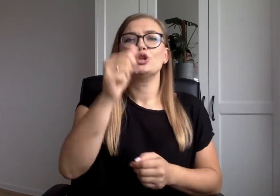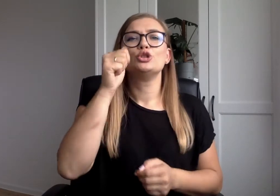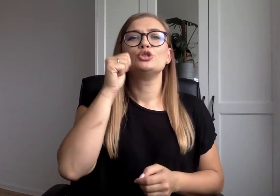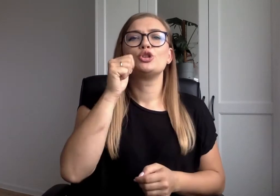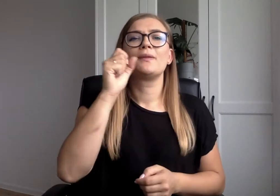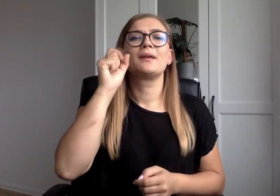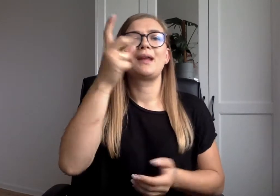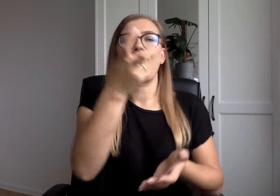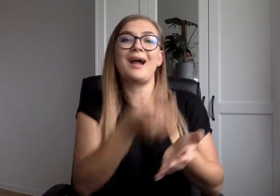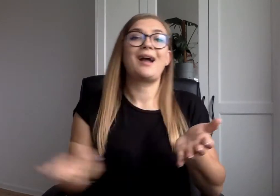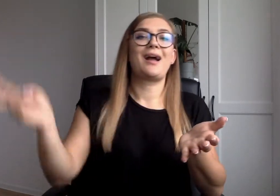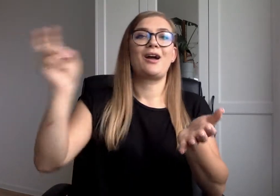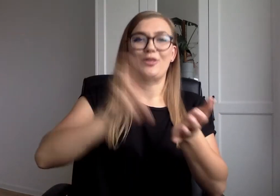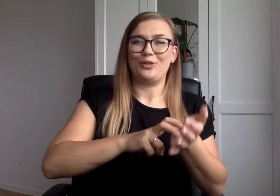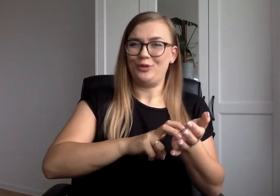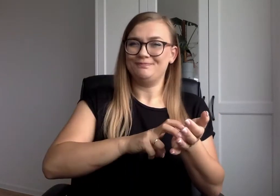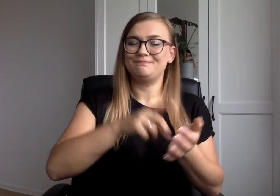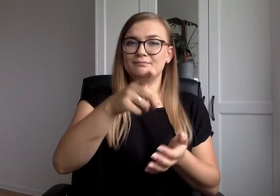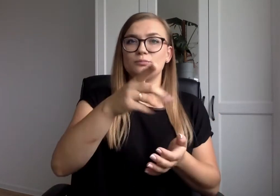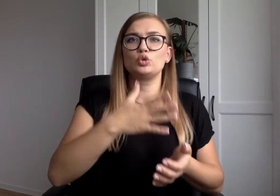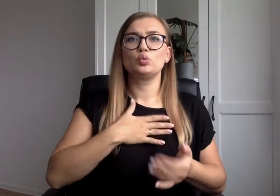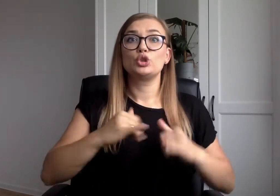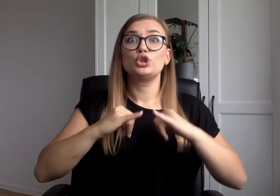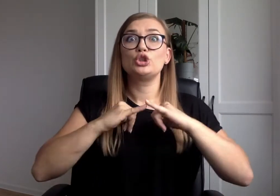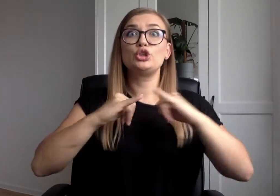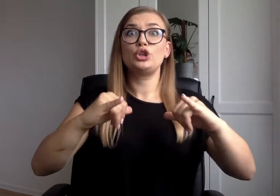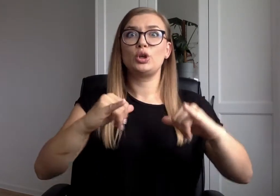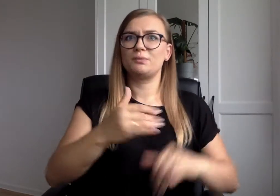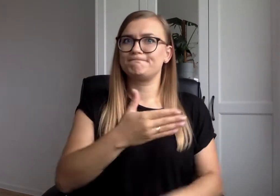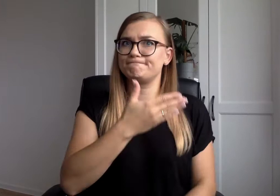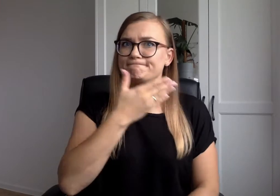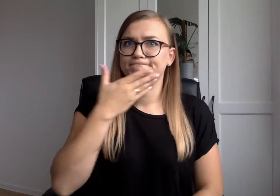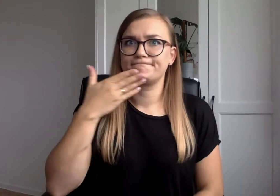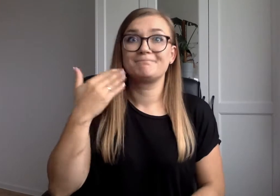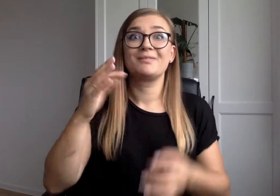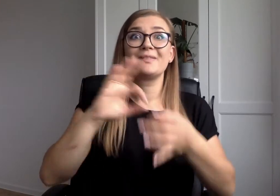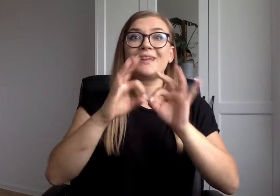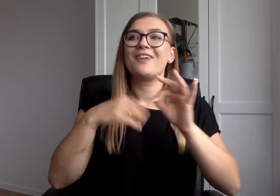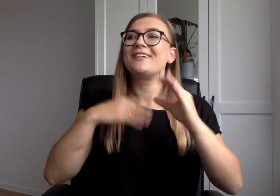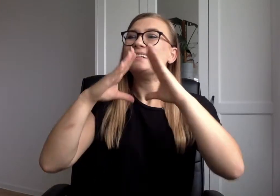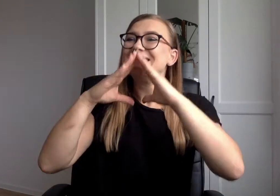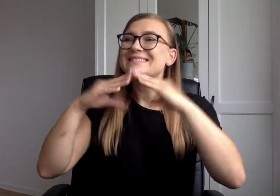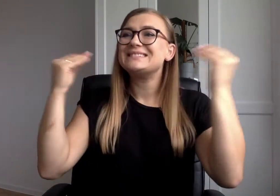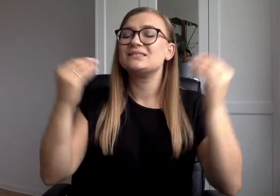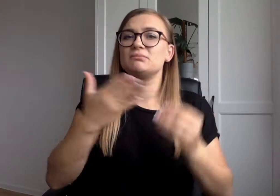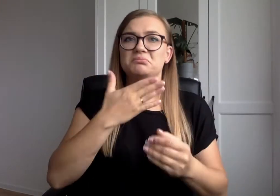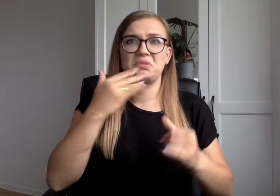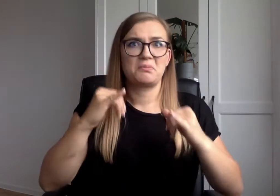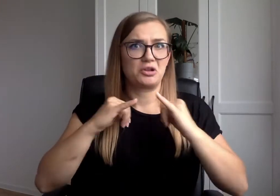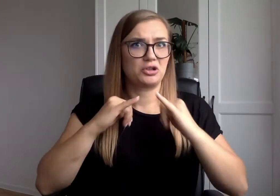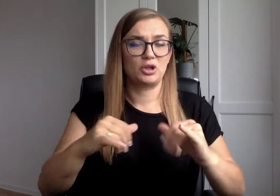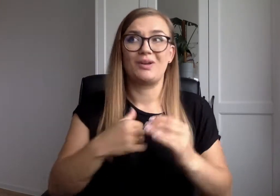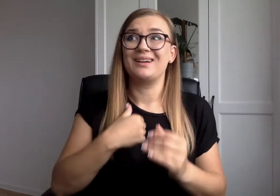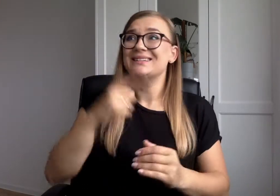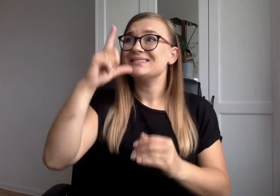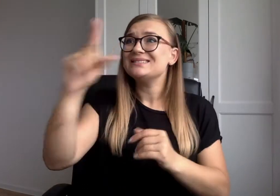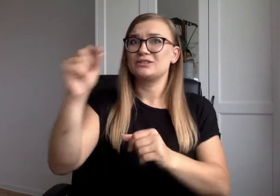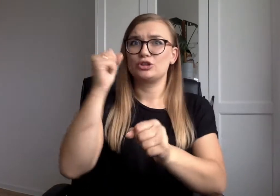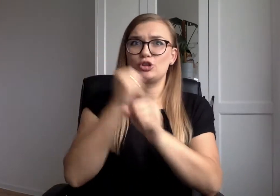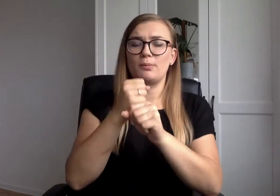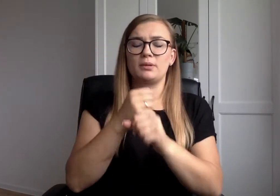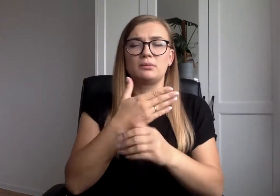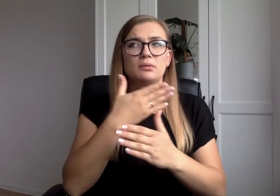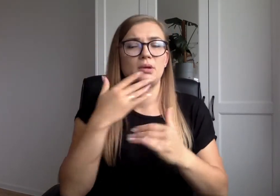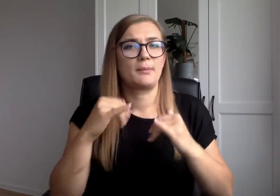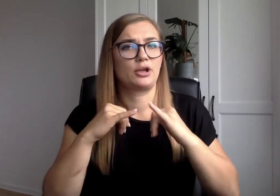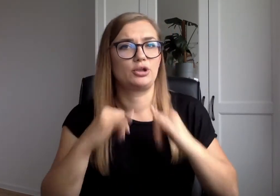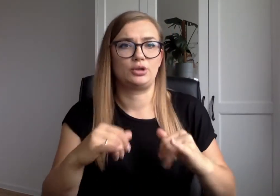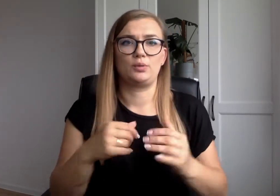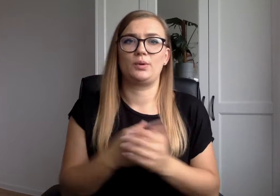Codziennie rano wstajesz i nie masz siły się uśmiechnąć, iść do pracy.